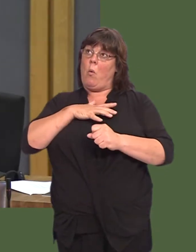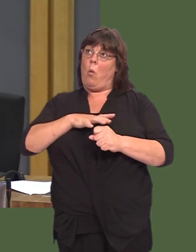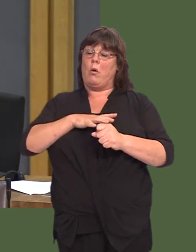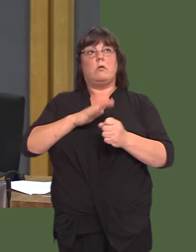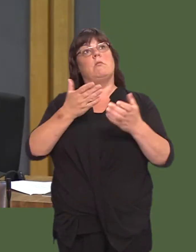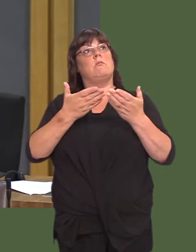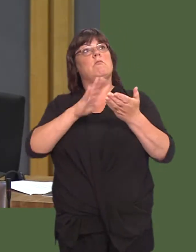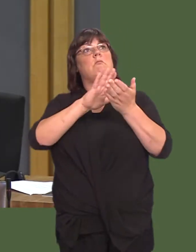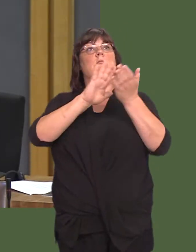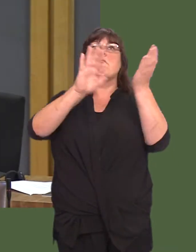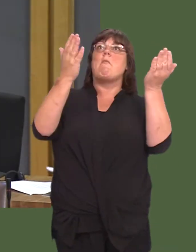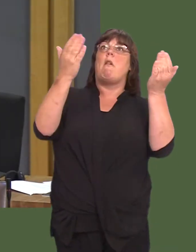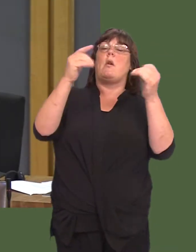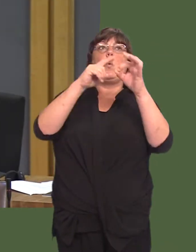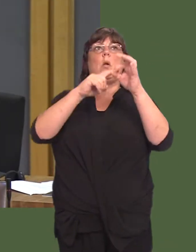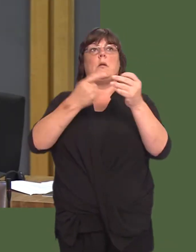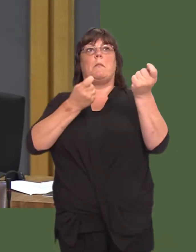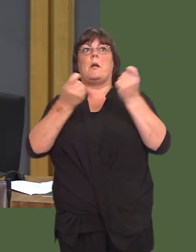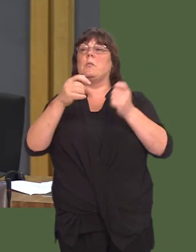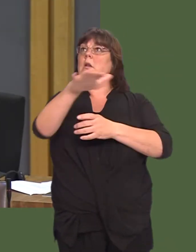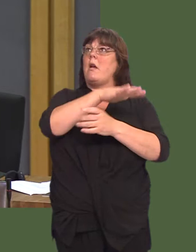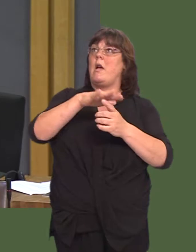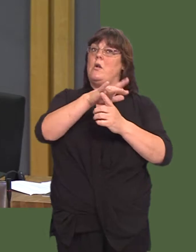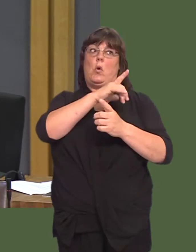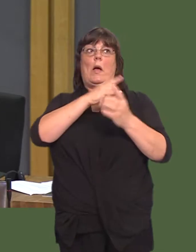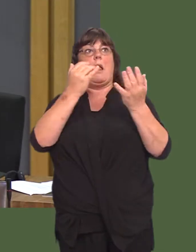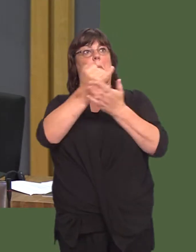y parthau awyr gl‚n yma yn gostwng llygredd awyr, yn arbennig ymysg y gronynnau m‚n